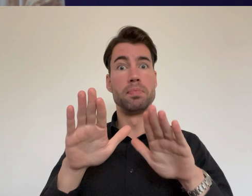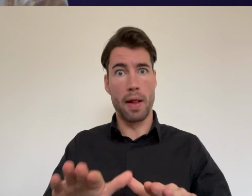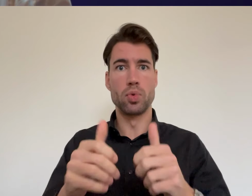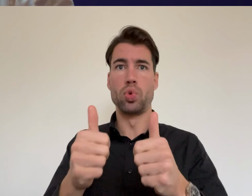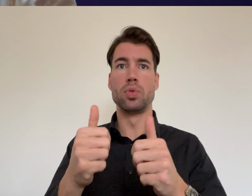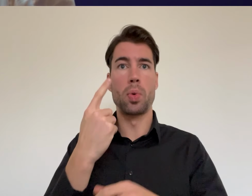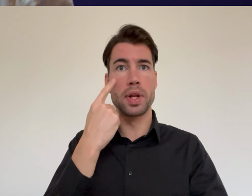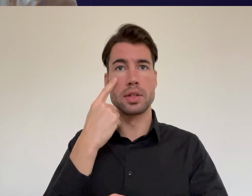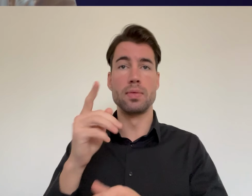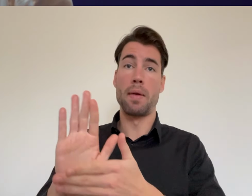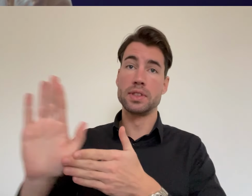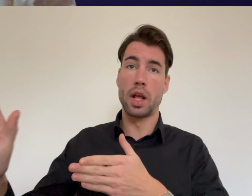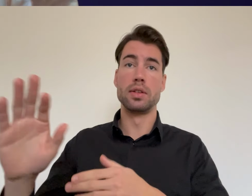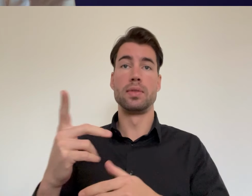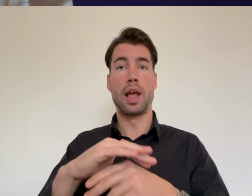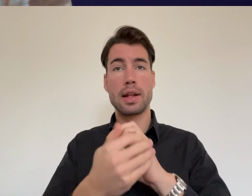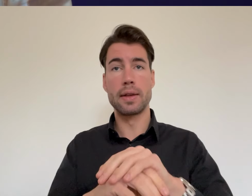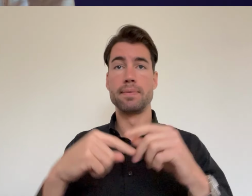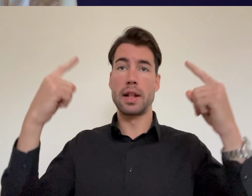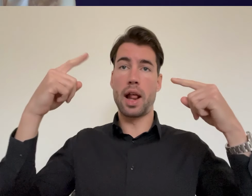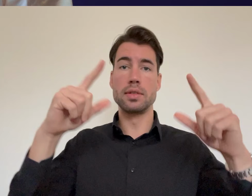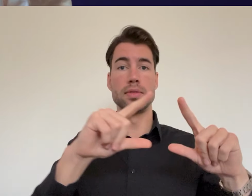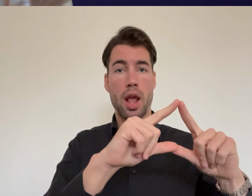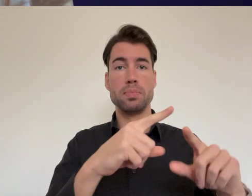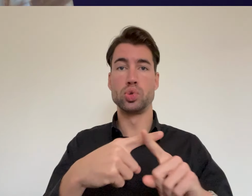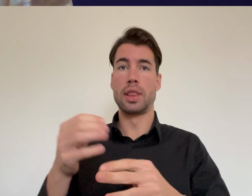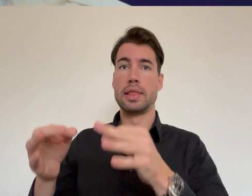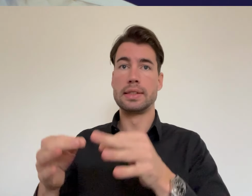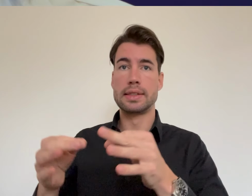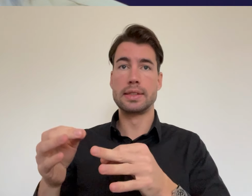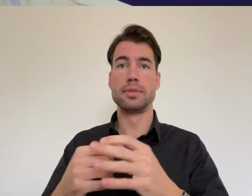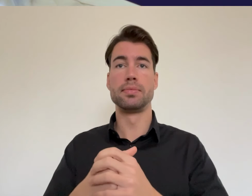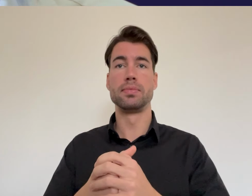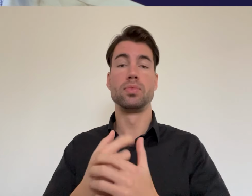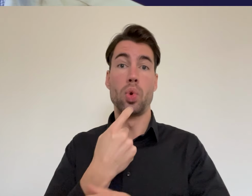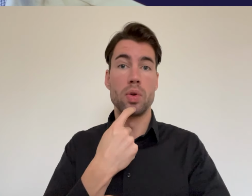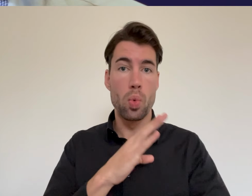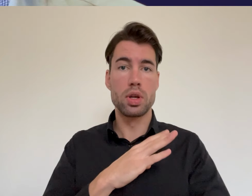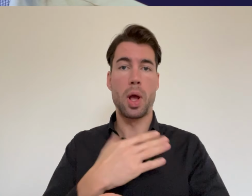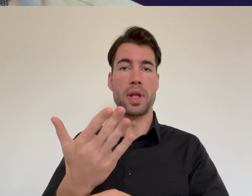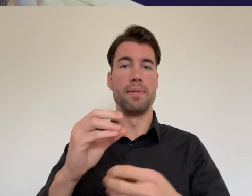afstand, hygiëne, ventilatie, triage en testen. En er zijn natuurlijk ook de wekelijkse webinars.